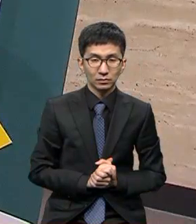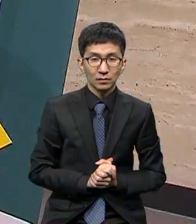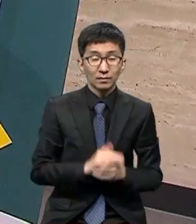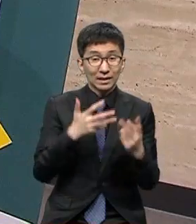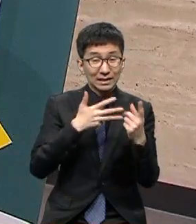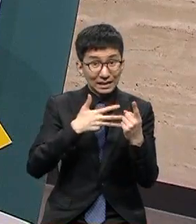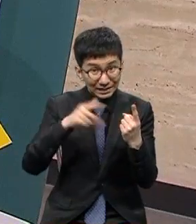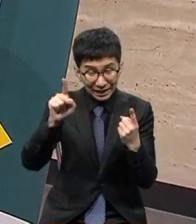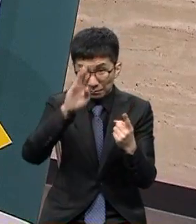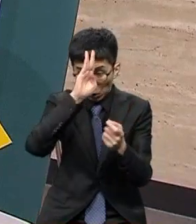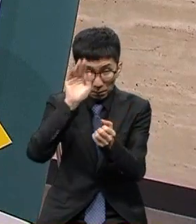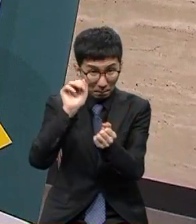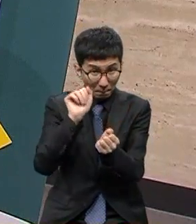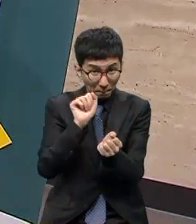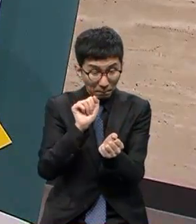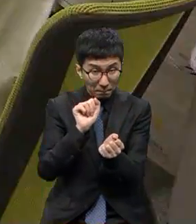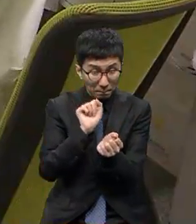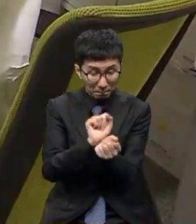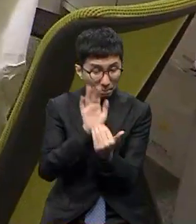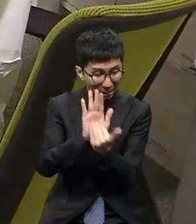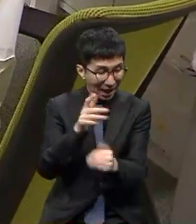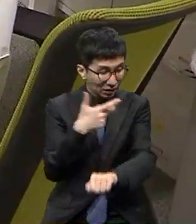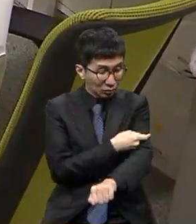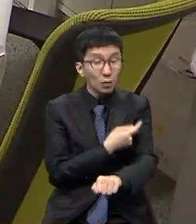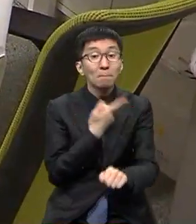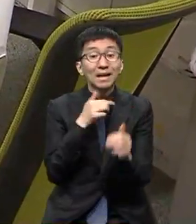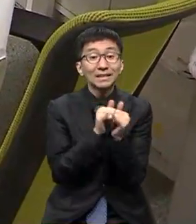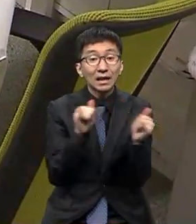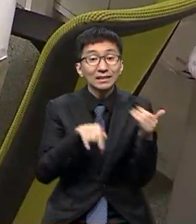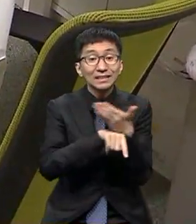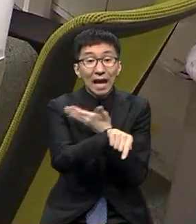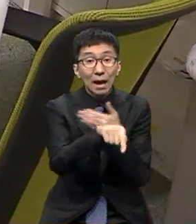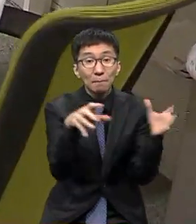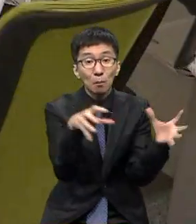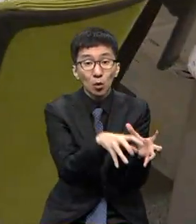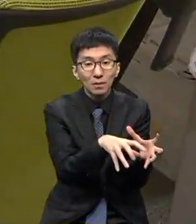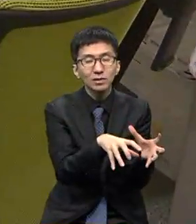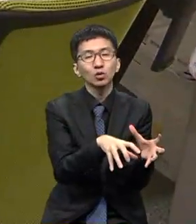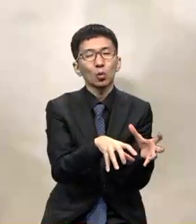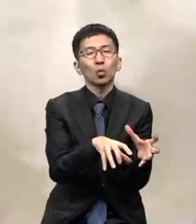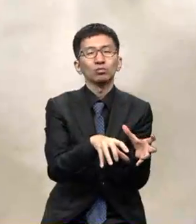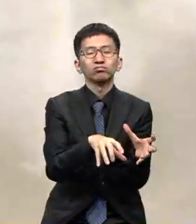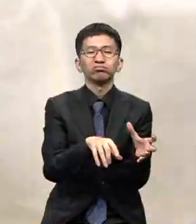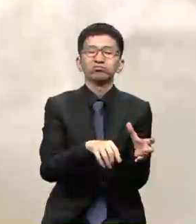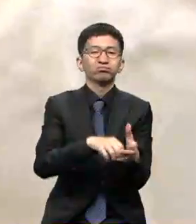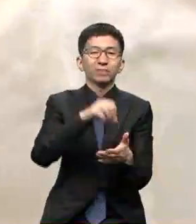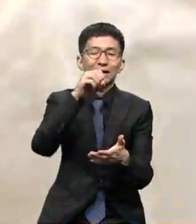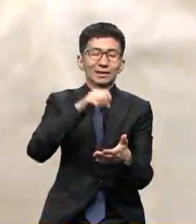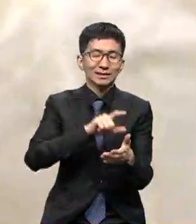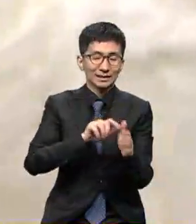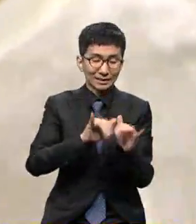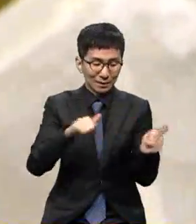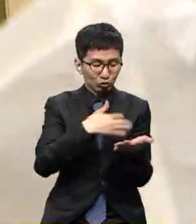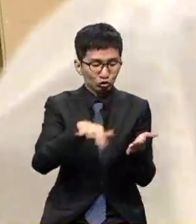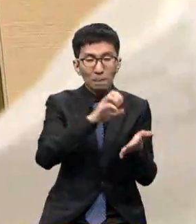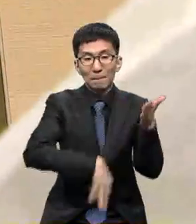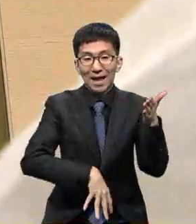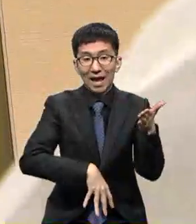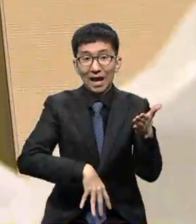(기자) 또 1차 접종자는 예고한 대로 실외 모임 인원 제한에서 예외로 인정받습니다. 접종 완료자는 실내 모임에서도 열외가